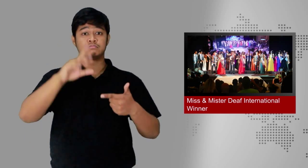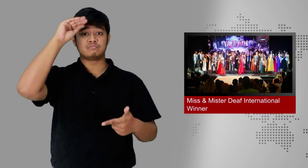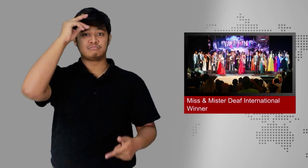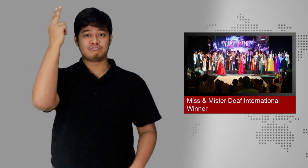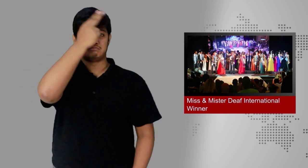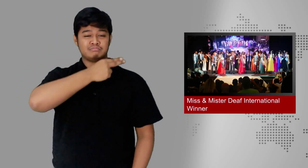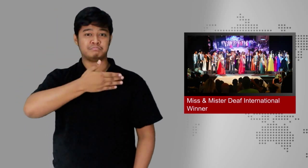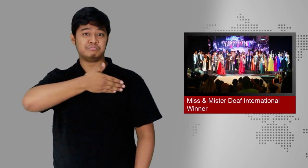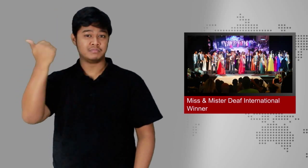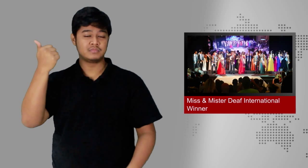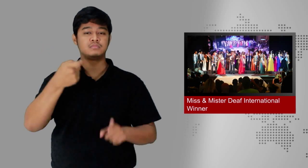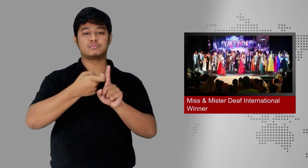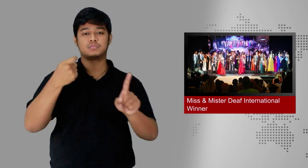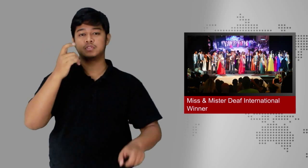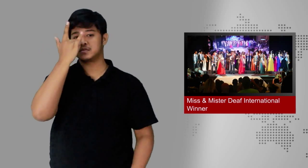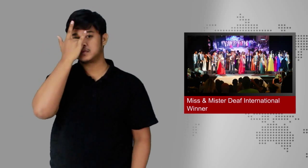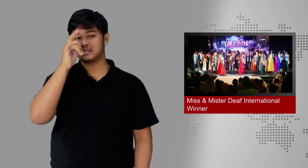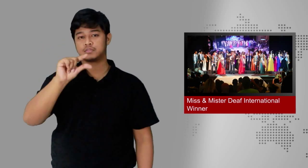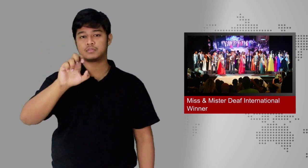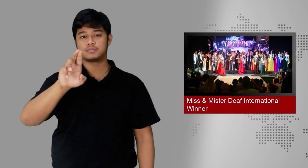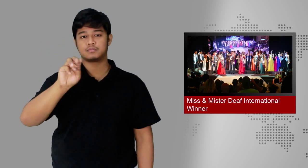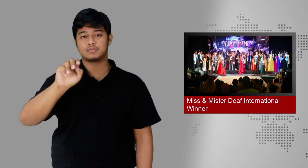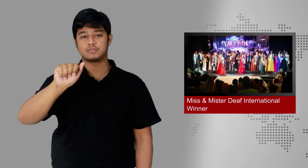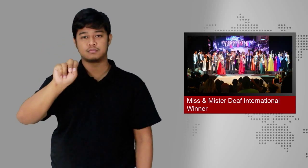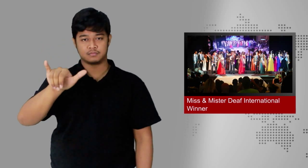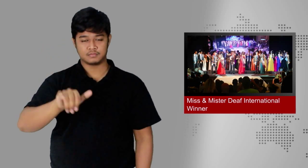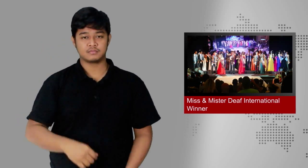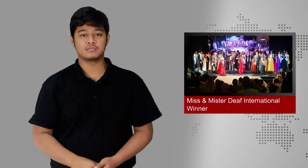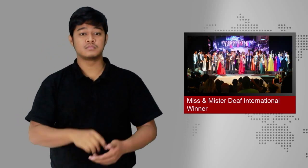Pemenang kategori lelaki antarabangsa dari Jerman.